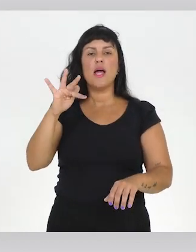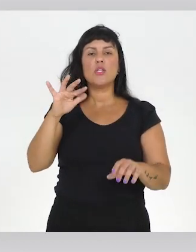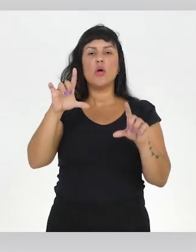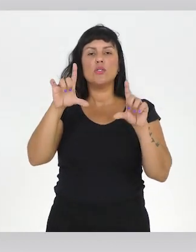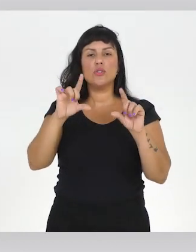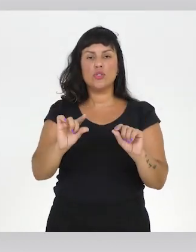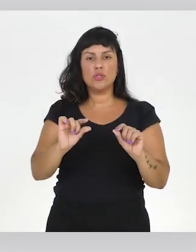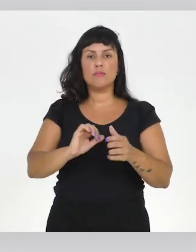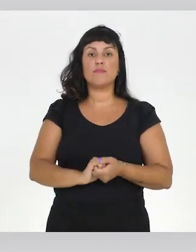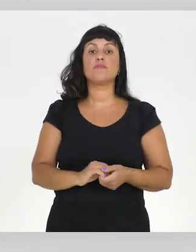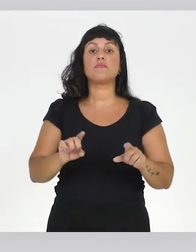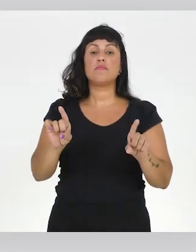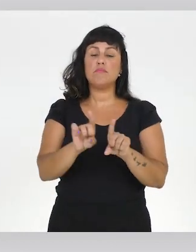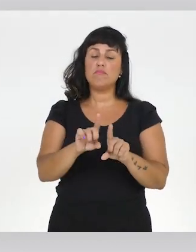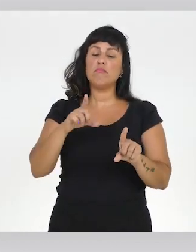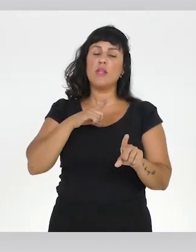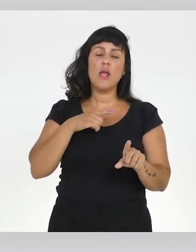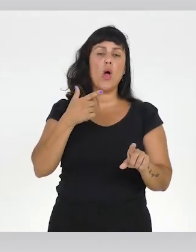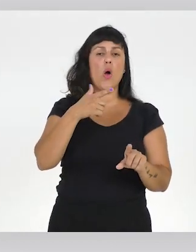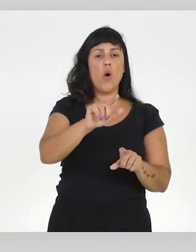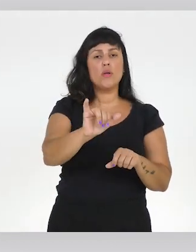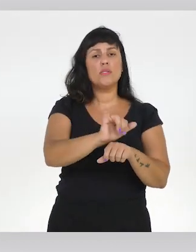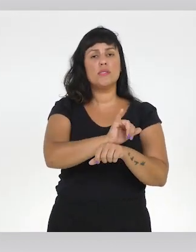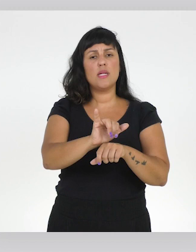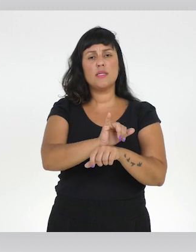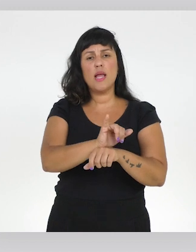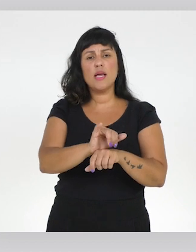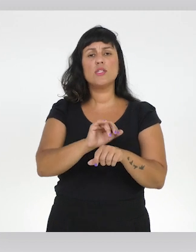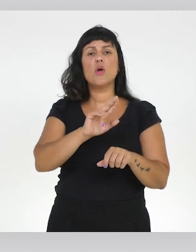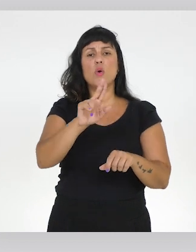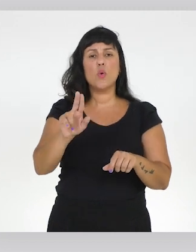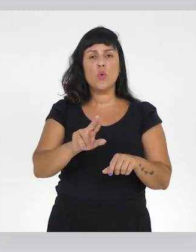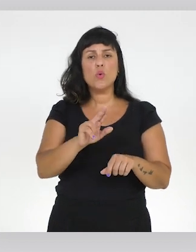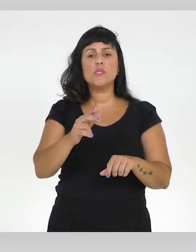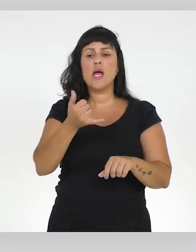fototerapêuticos para melhorar a cicatrização tecidual. A gente